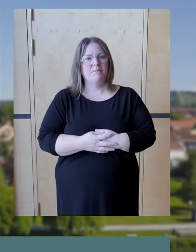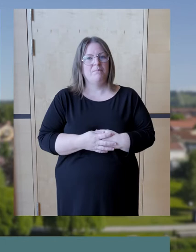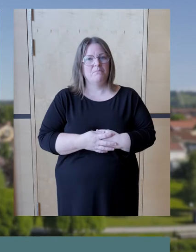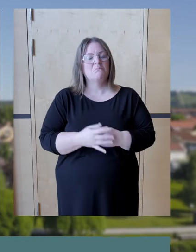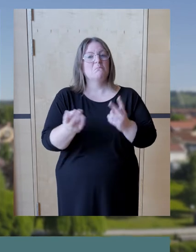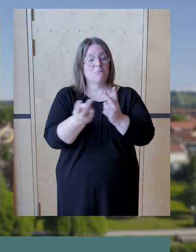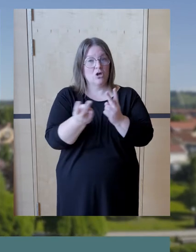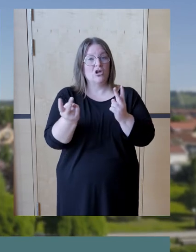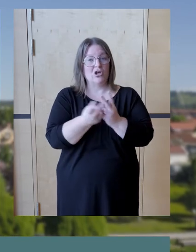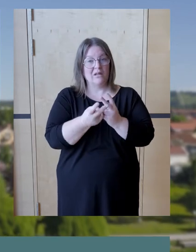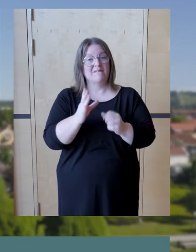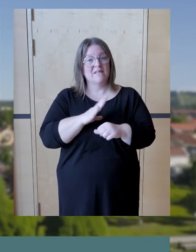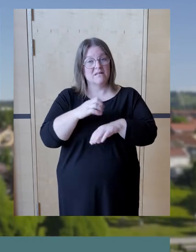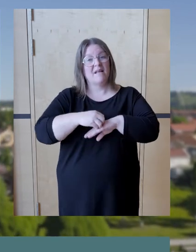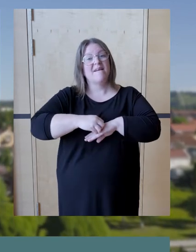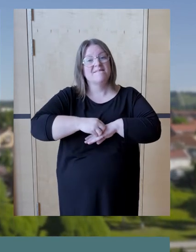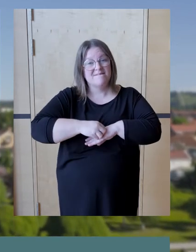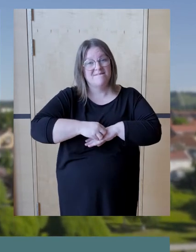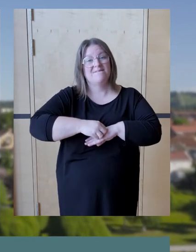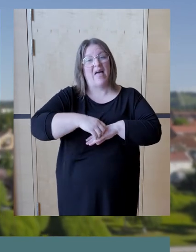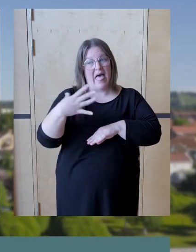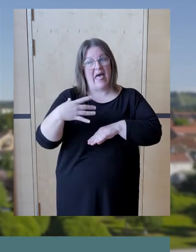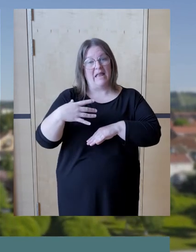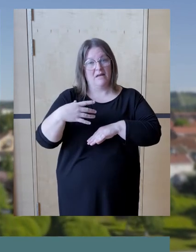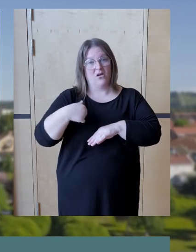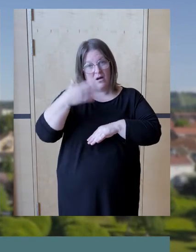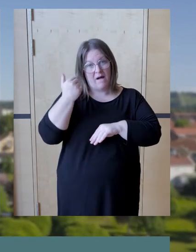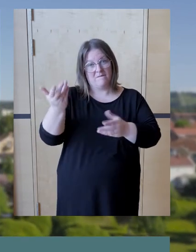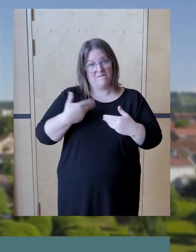Att jag kanske får svar på detta så att jag stannar här Tack